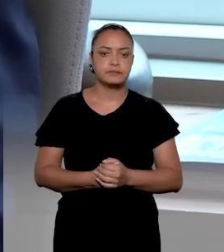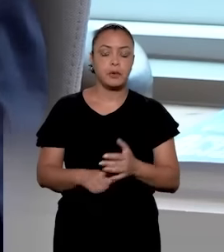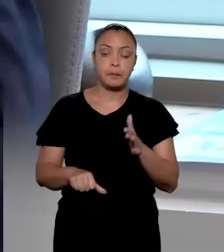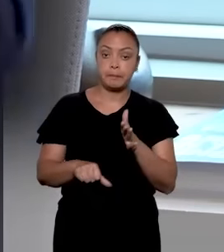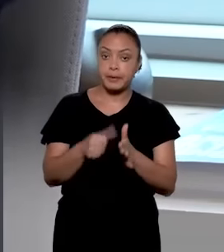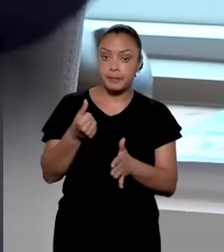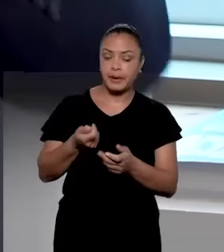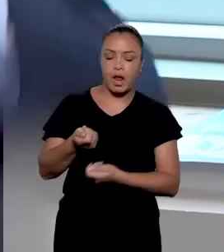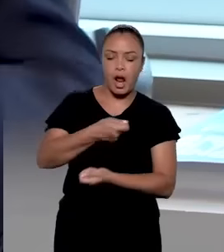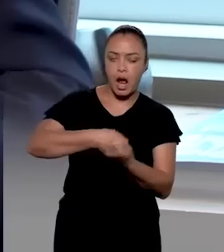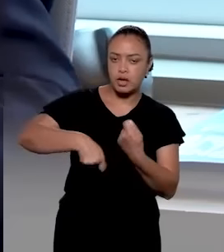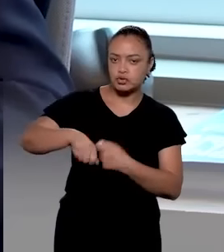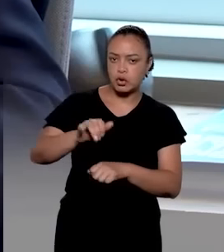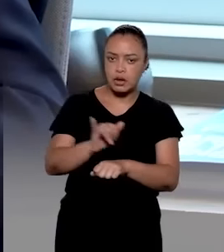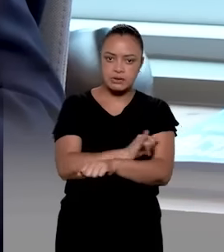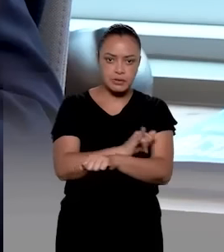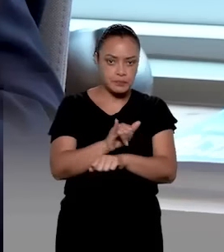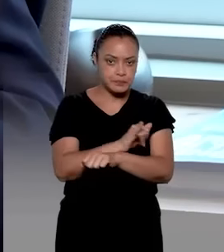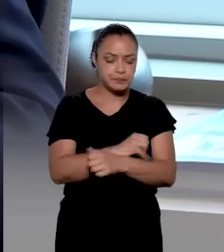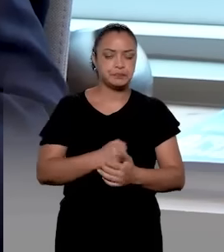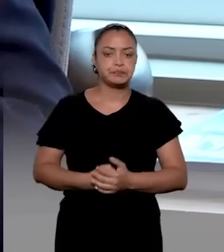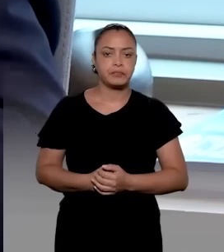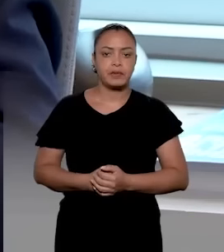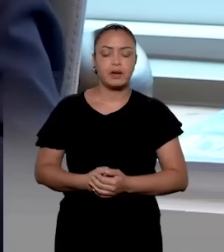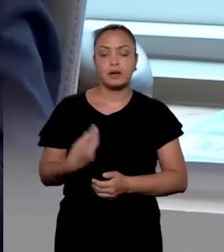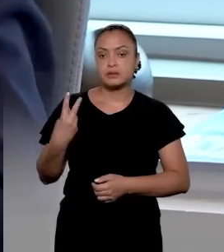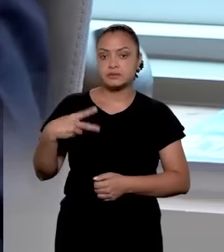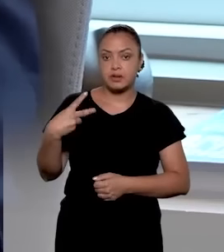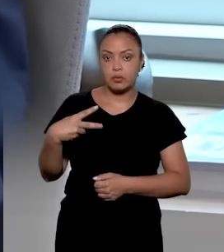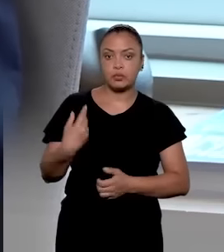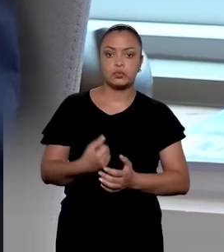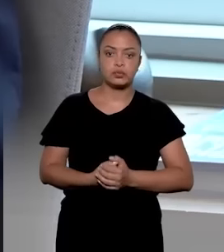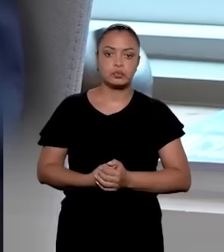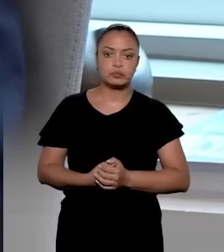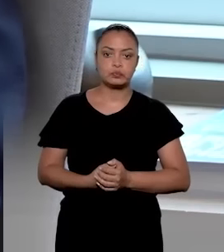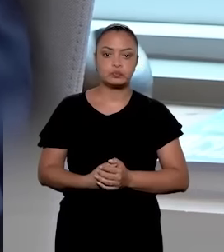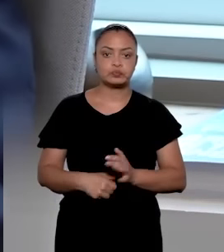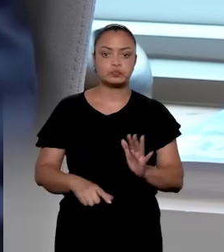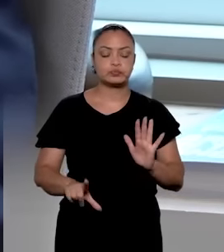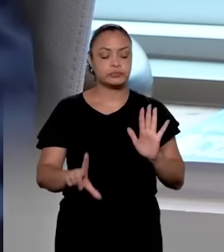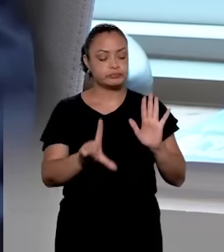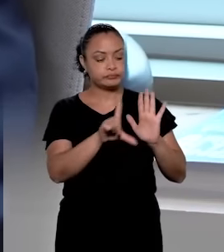Então, esse é o primeiro ponto: uma articulação da estratégia. Segundo ponto é acabar com o que